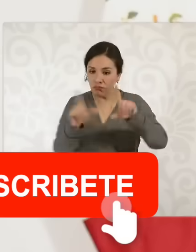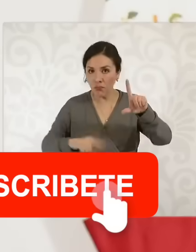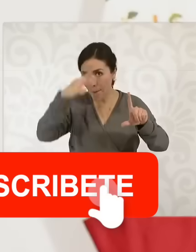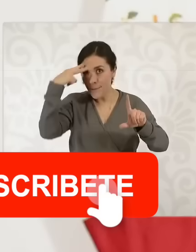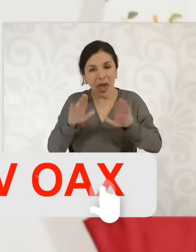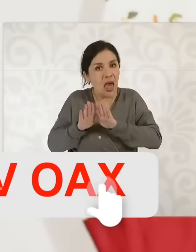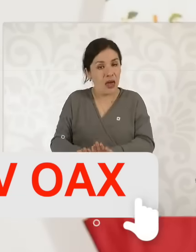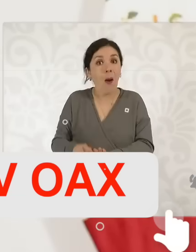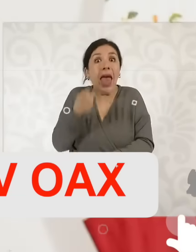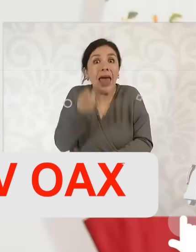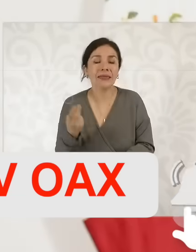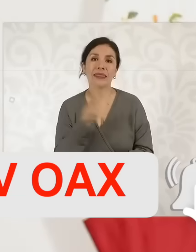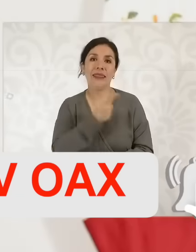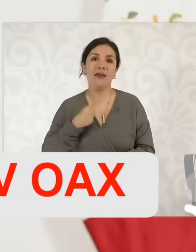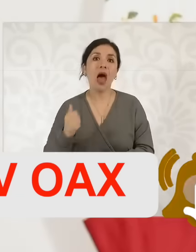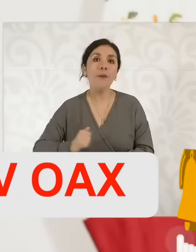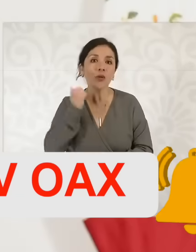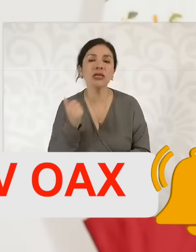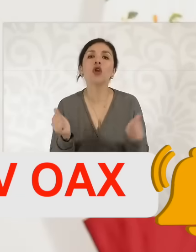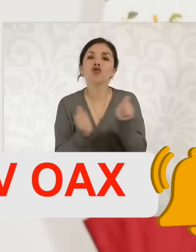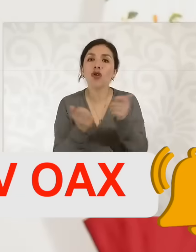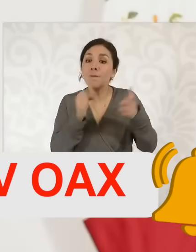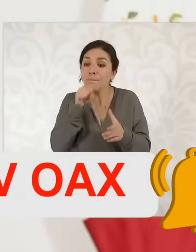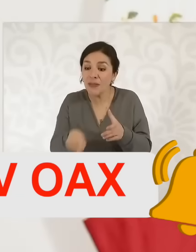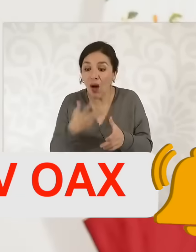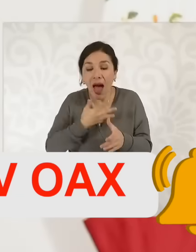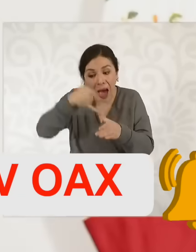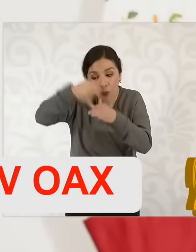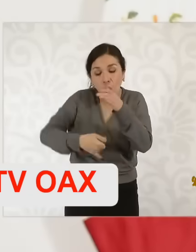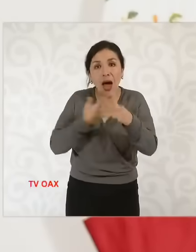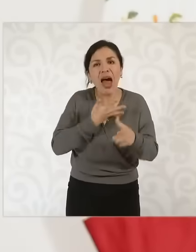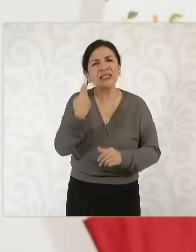este aprovechamiento lo vamos a hacer a través de esas almueras y estamos ya desarrollando este